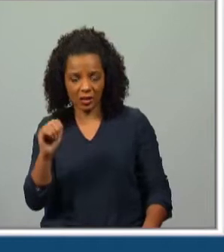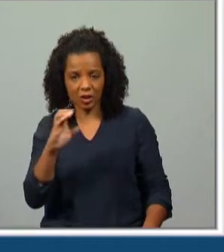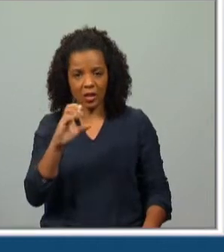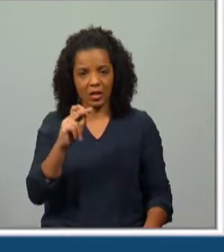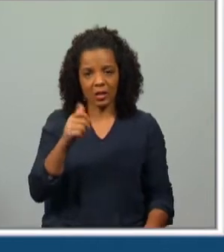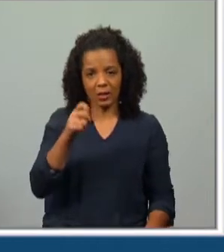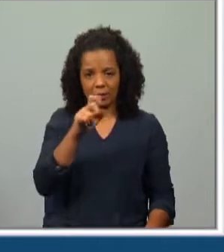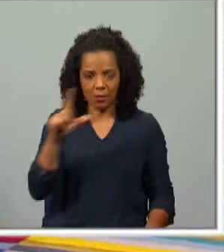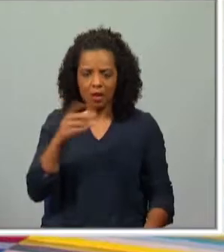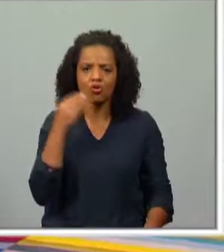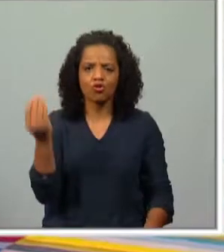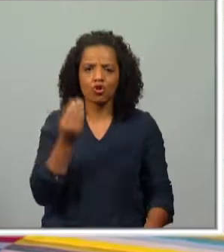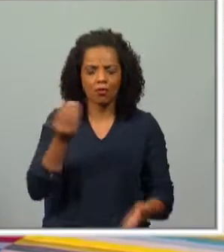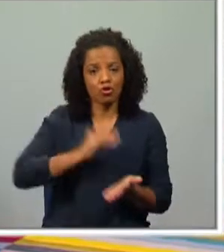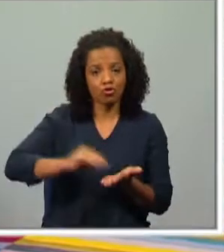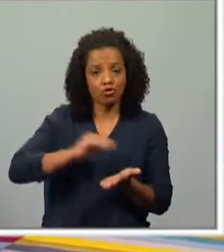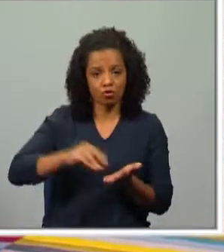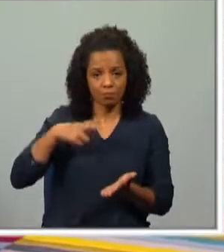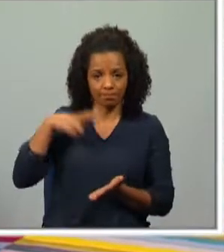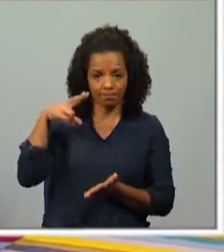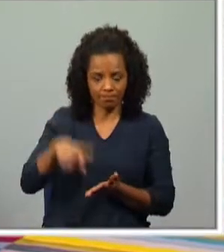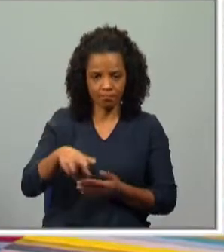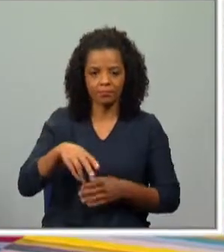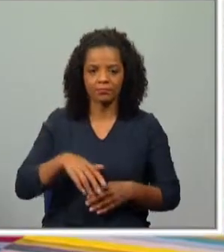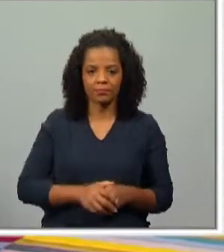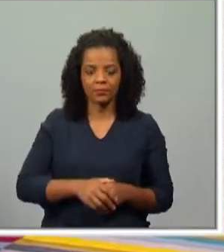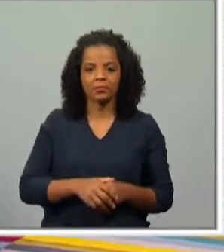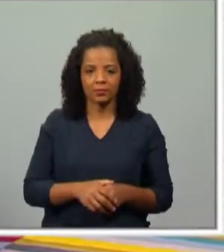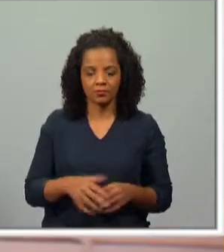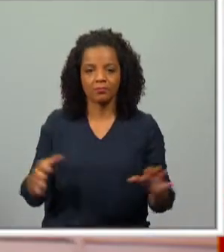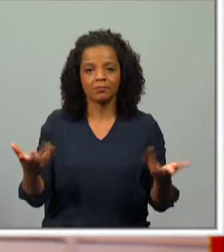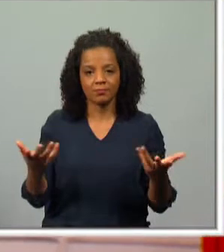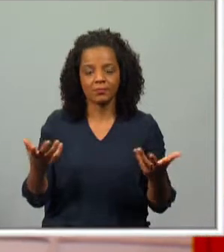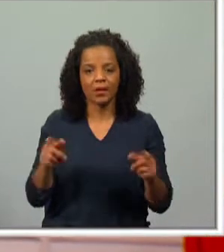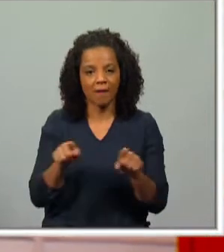jovem autor um jovem escritor português sem Dente dessa de Queiroz É verdade 年輕作家 一位年輕的葡萄牙作家沒有像奎羅斯那樣的牙齒 這是真的